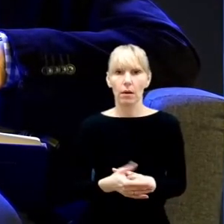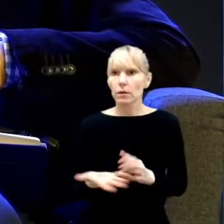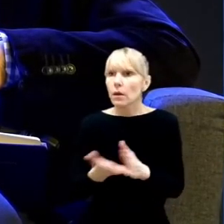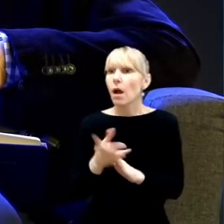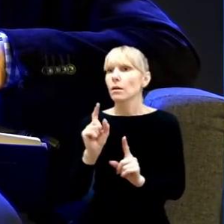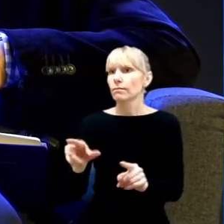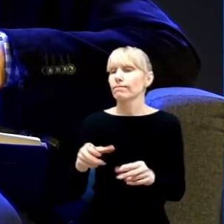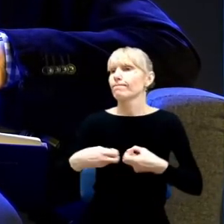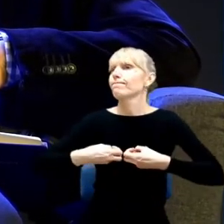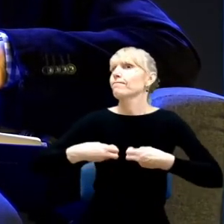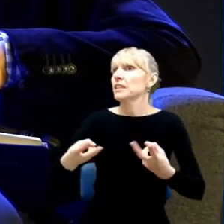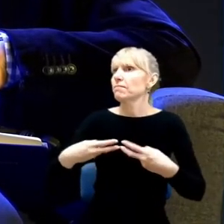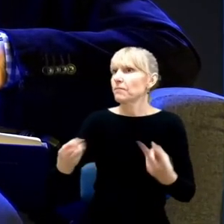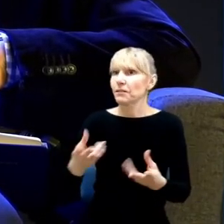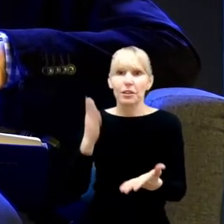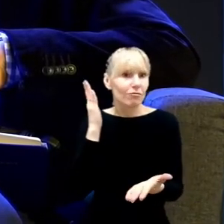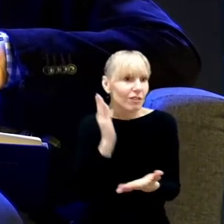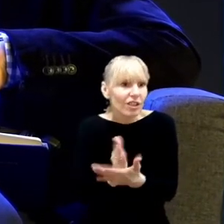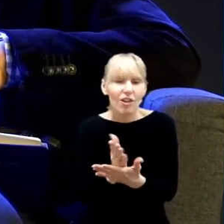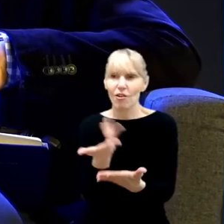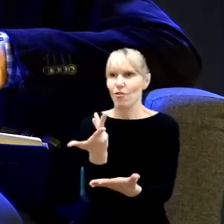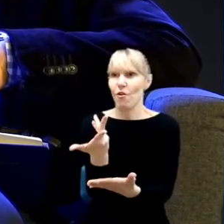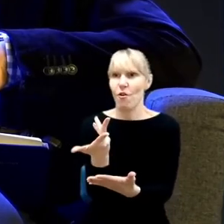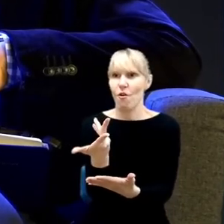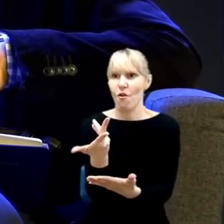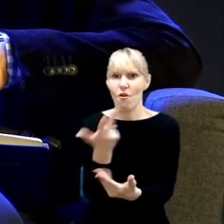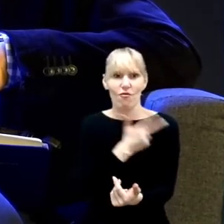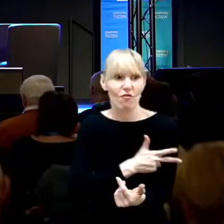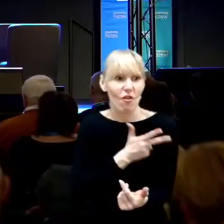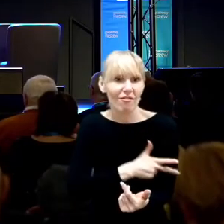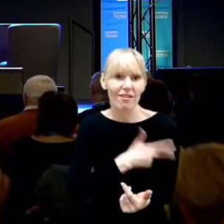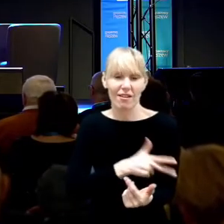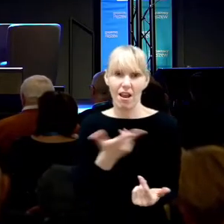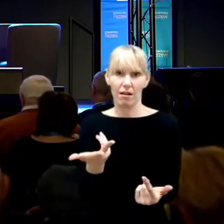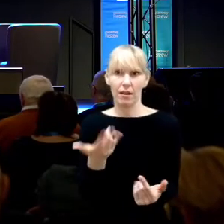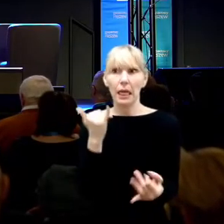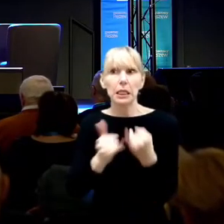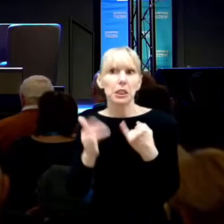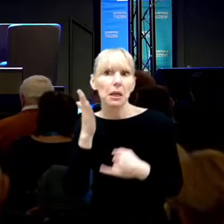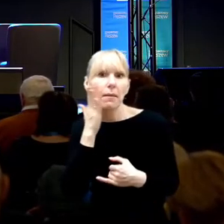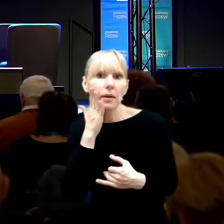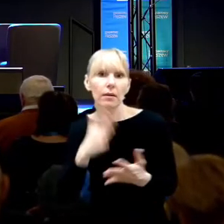No bo skoro otwierając gazetę mieszkaniec czyta coś takiego, to widzi funkcję socjalną.